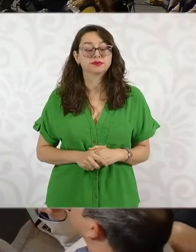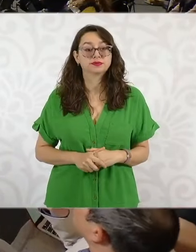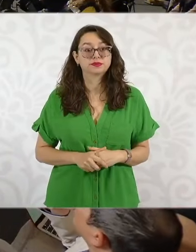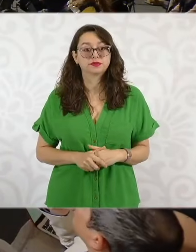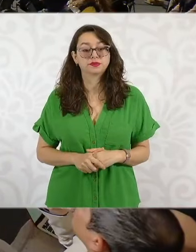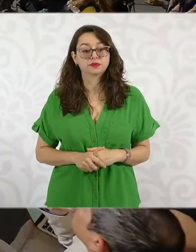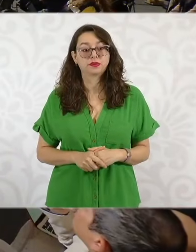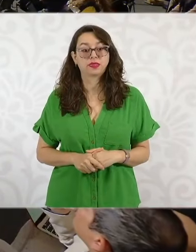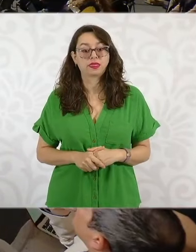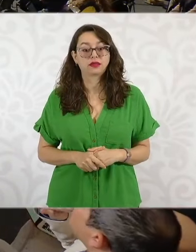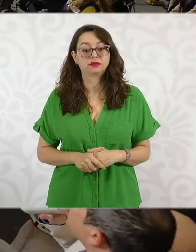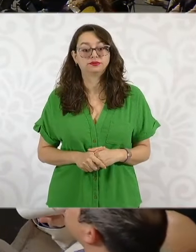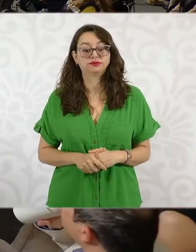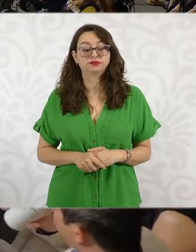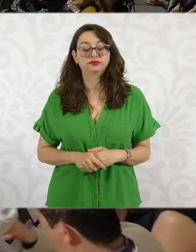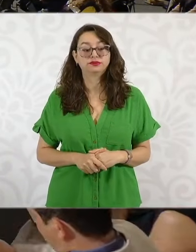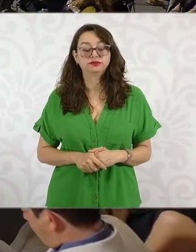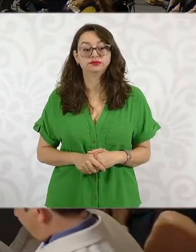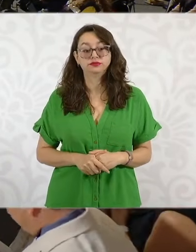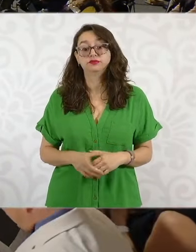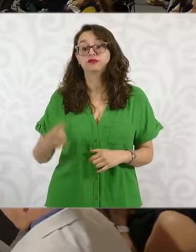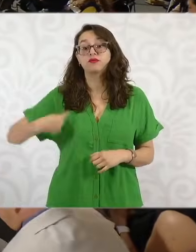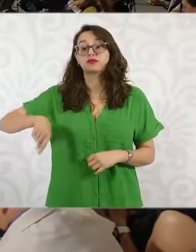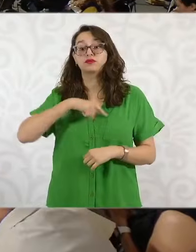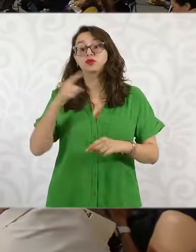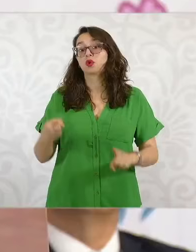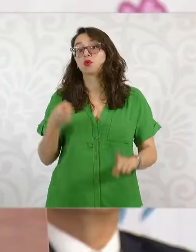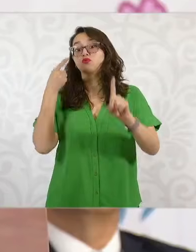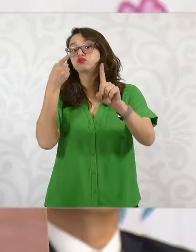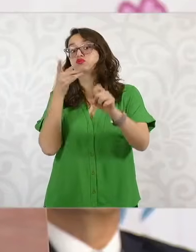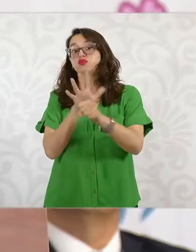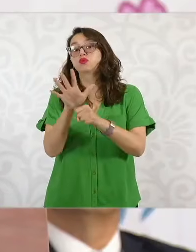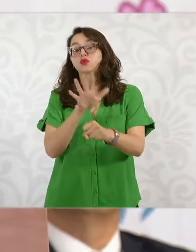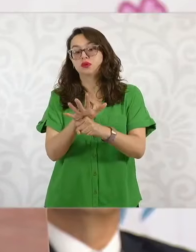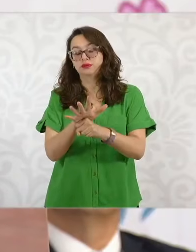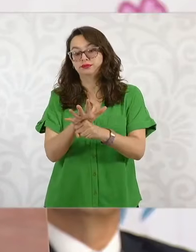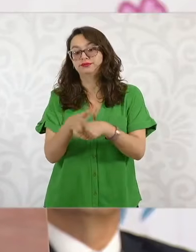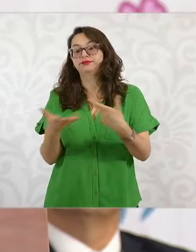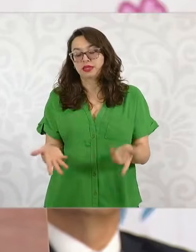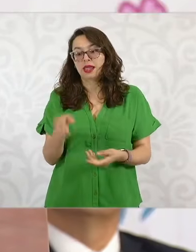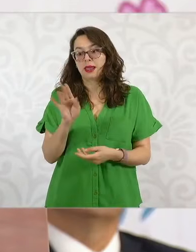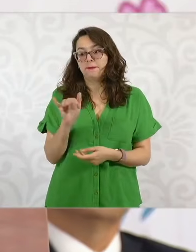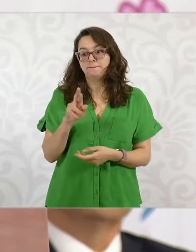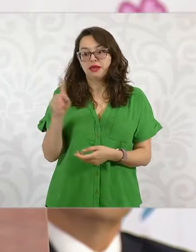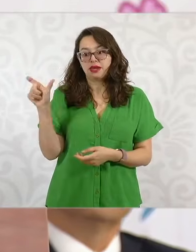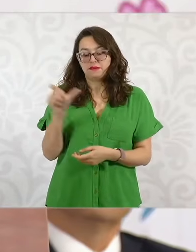Sí, uno de los propósitos es precisamente que Birmex tenga la capacidad de involucrarse en